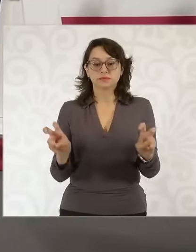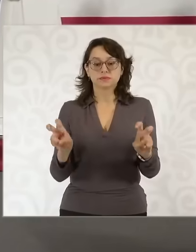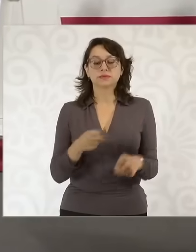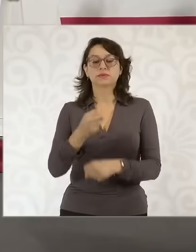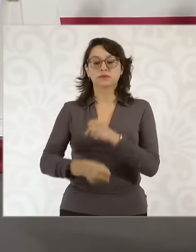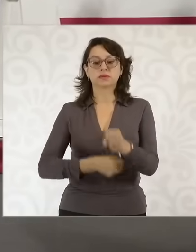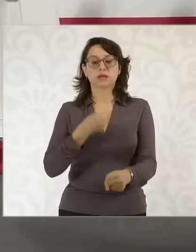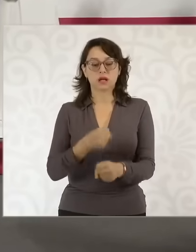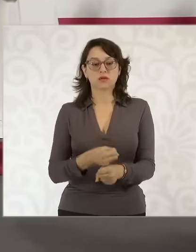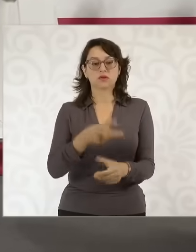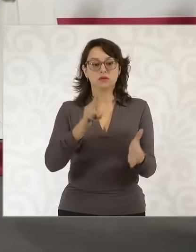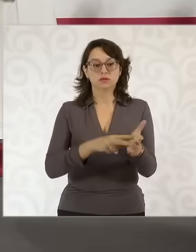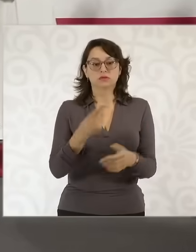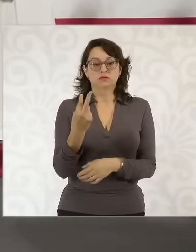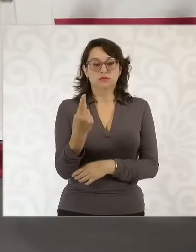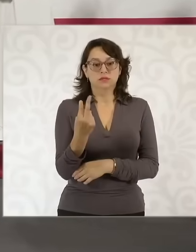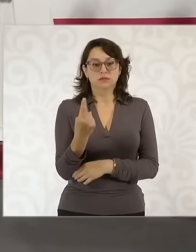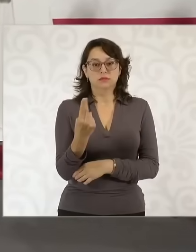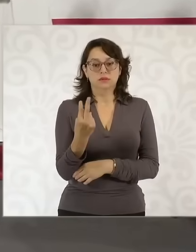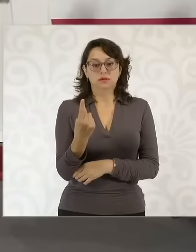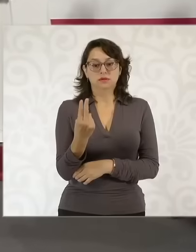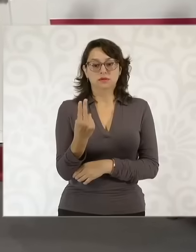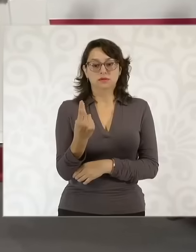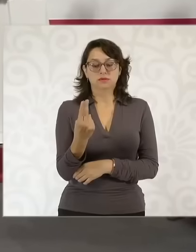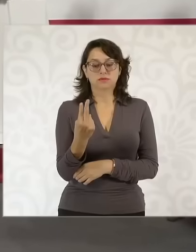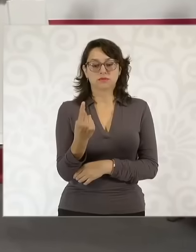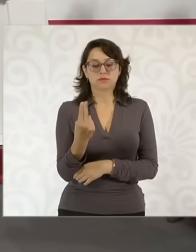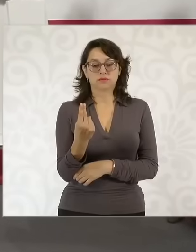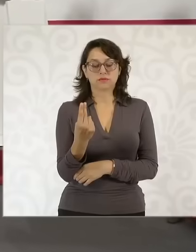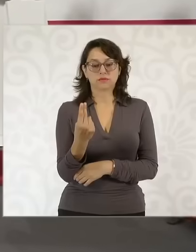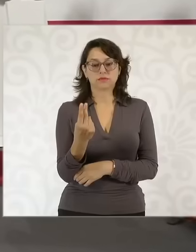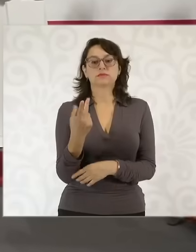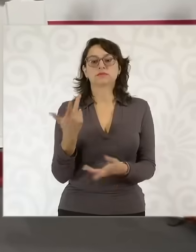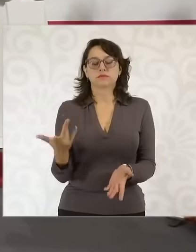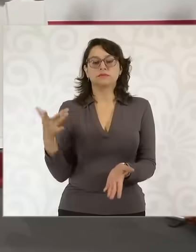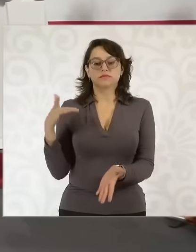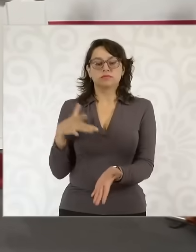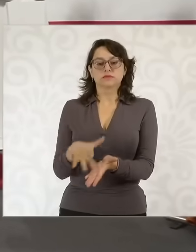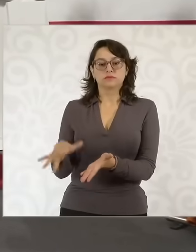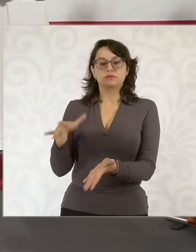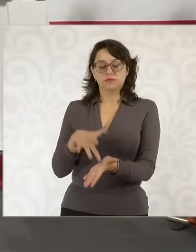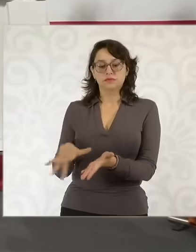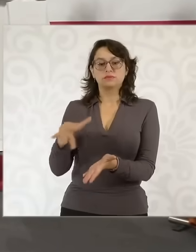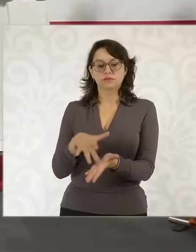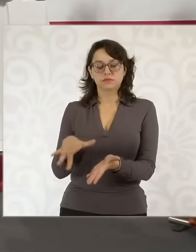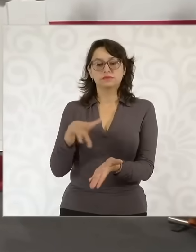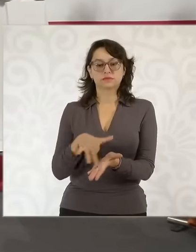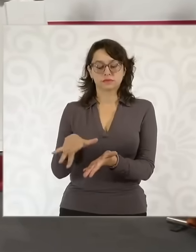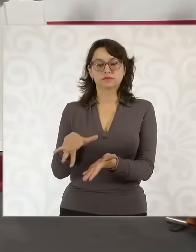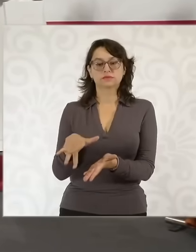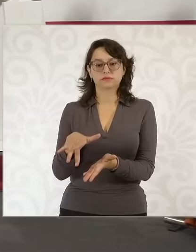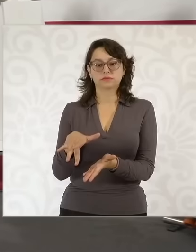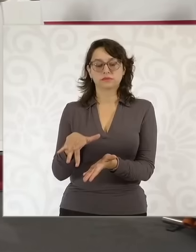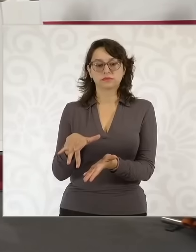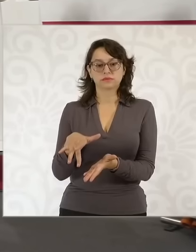2025 eh existirá un apoyo para el financiamiento de la inversión productiva. Le vamos a dejar los